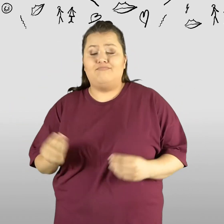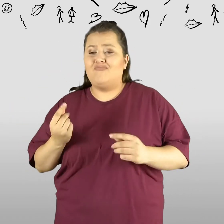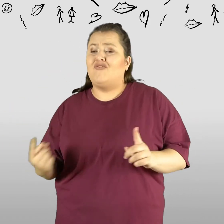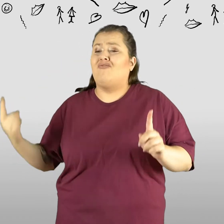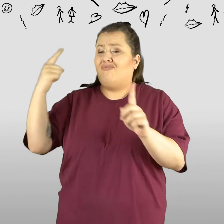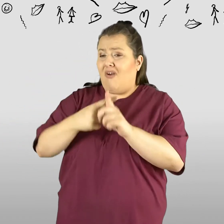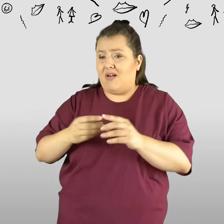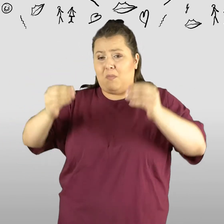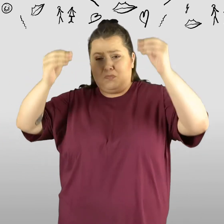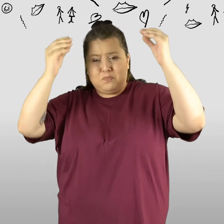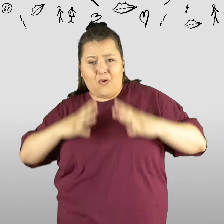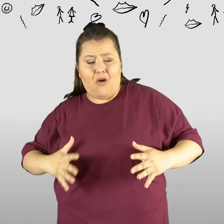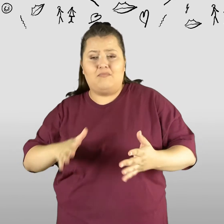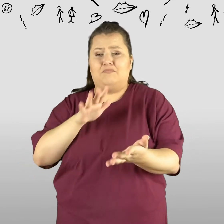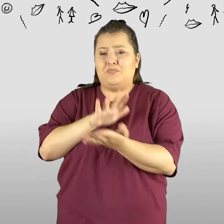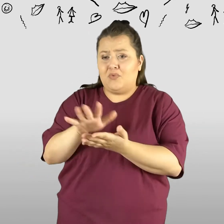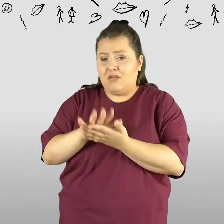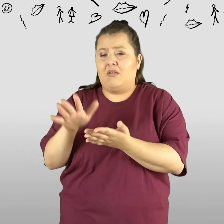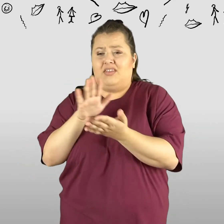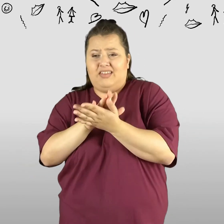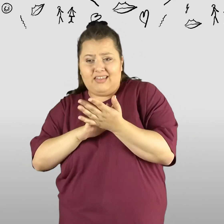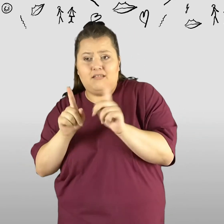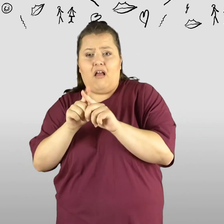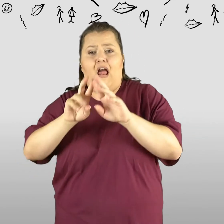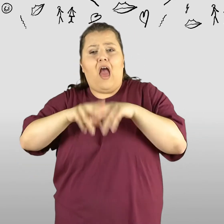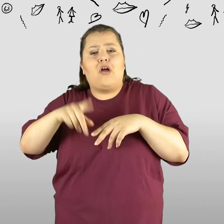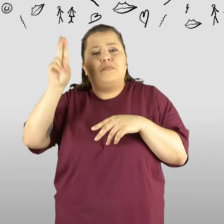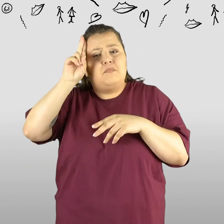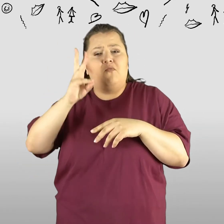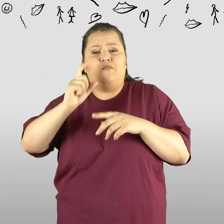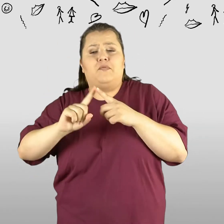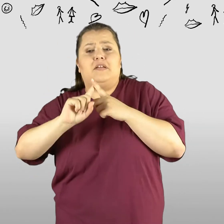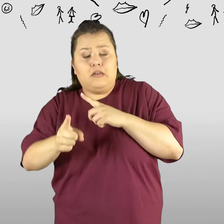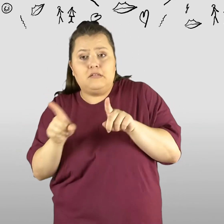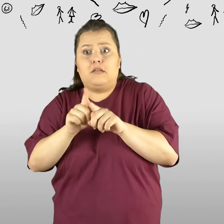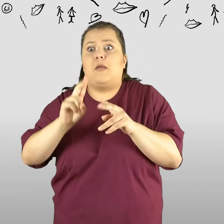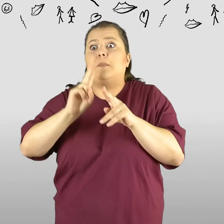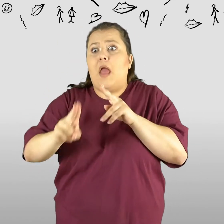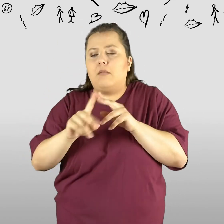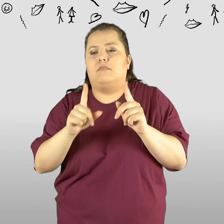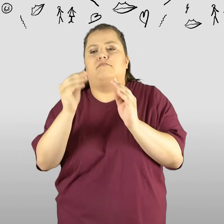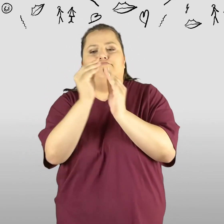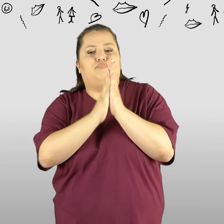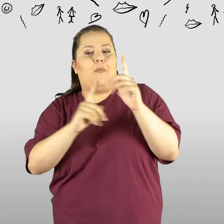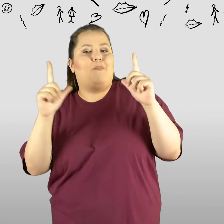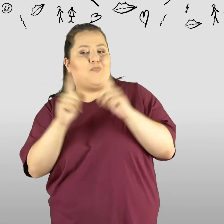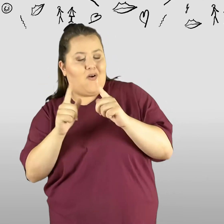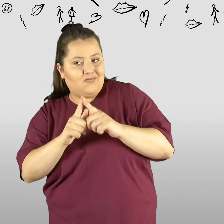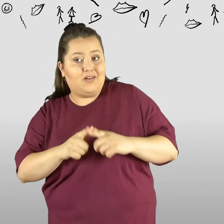Ułatwiają to pot, zanieczyszczenia, łój, resztki moczu czy spermy lub wydzieliny z pochwy.